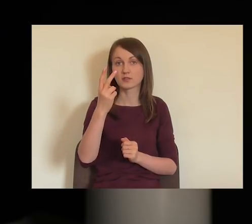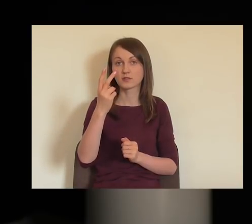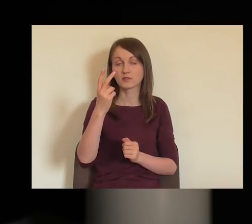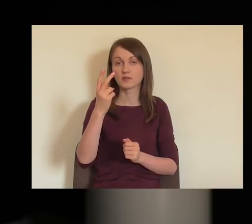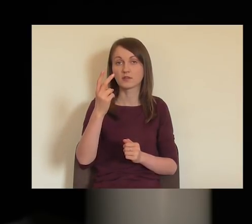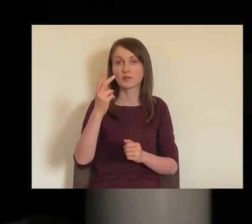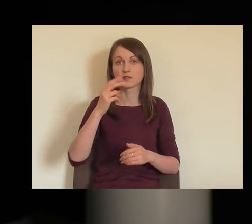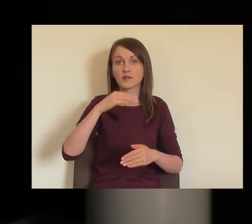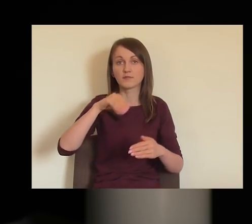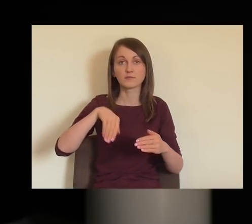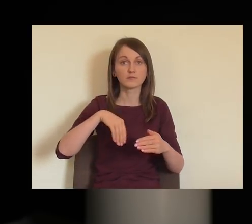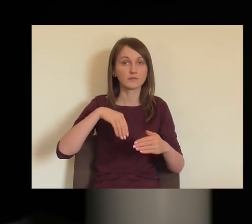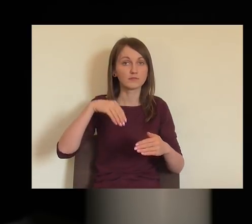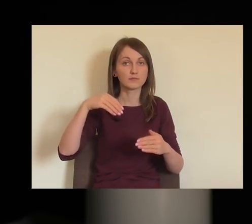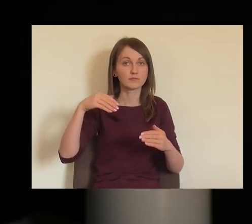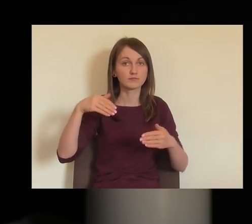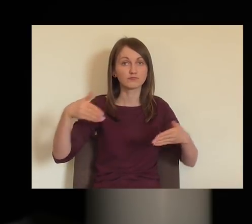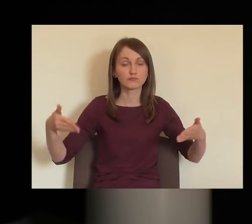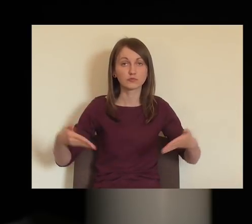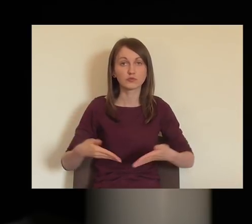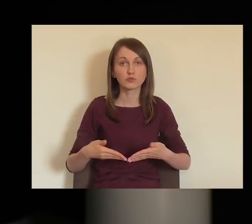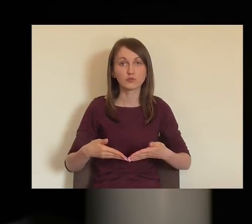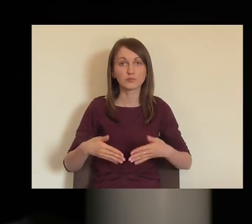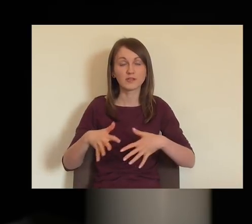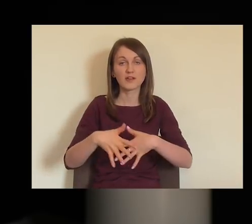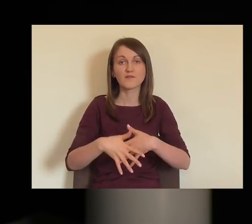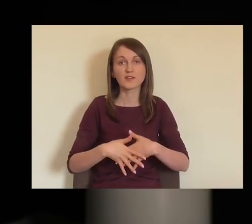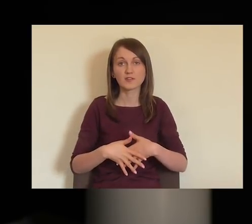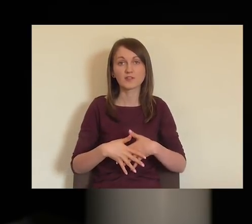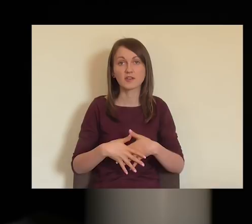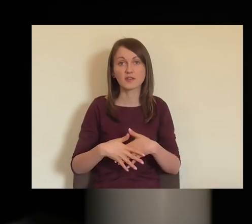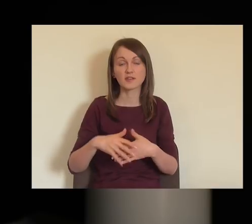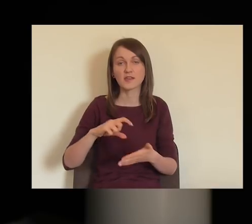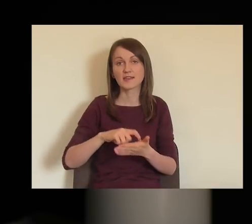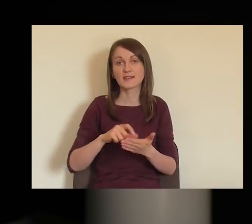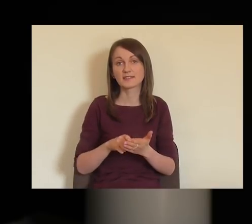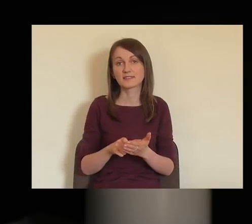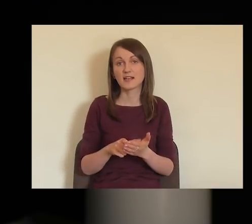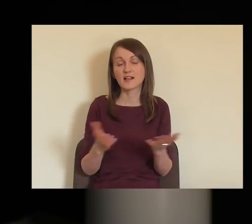zobacz wnętrze wieczernika, grobu lub więzienia, w którym jesteś.